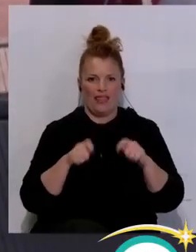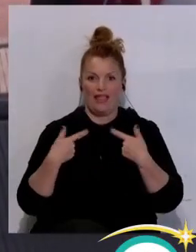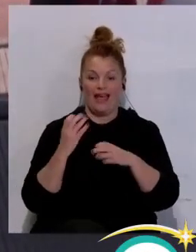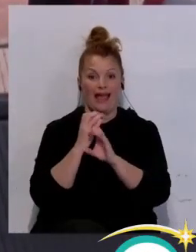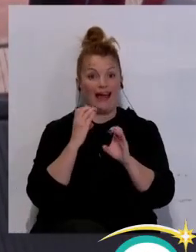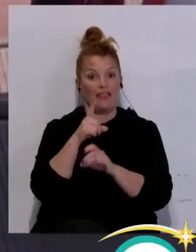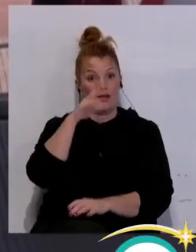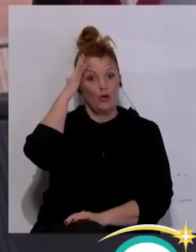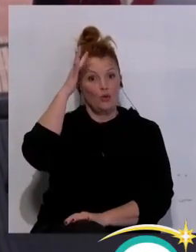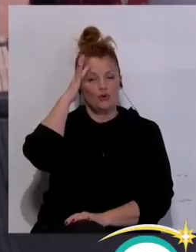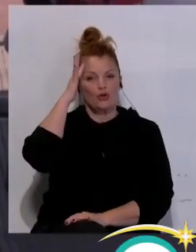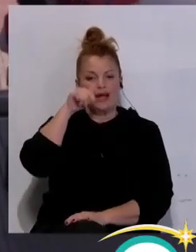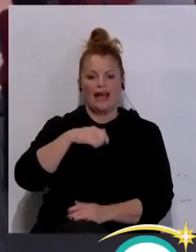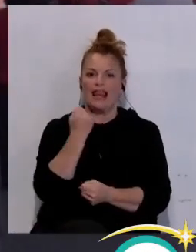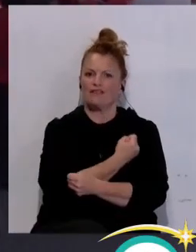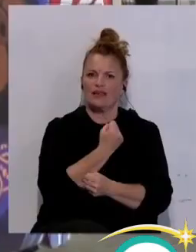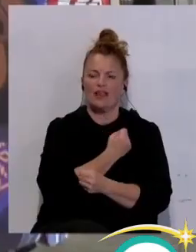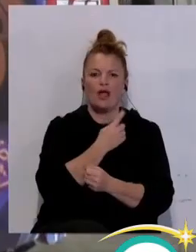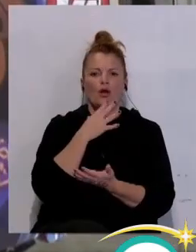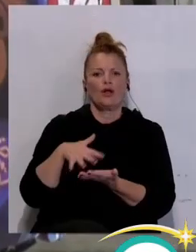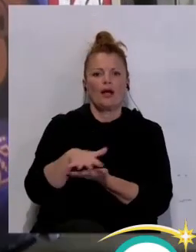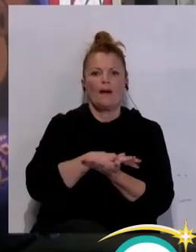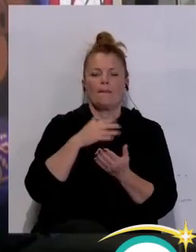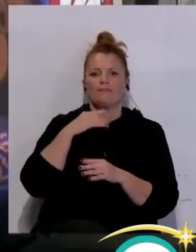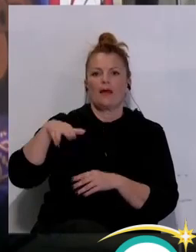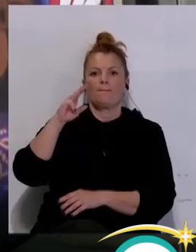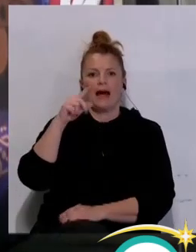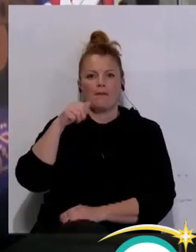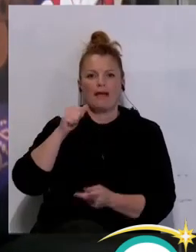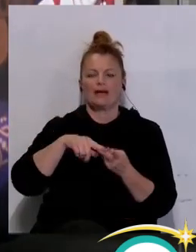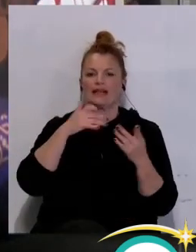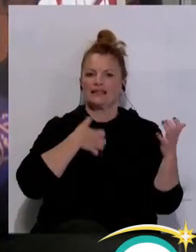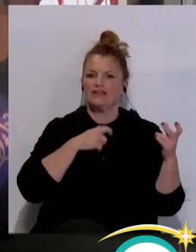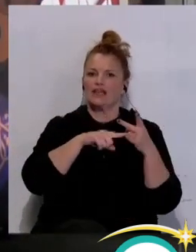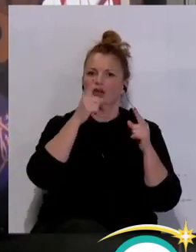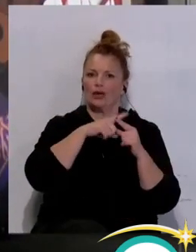ilusión circulará esta Navidad por las ciudades de Palma Sevilla Toledo Málaga y Las Palmas de Gran